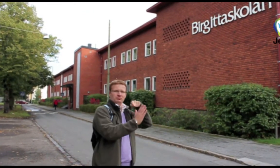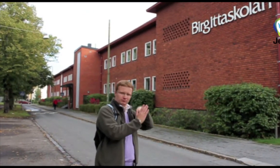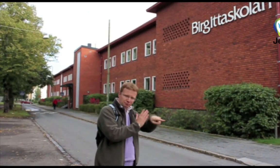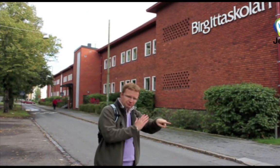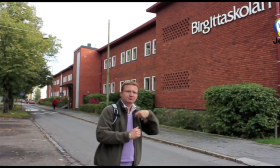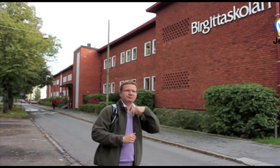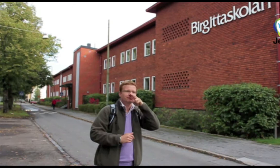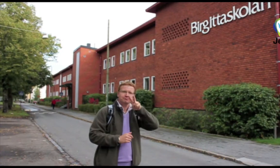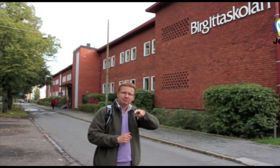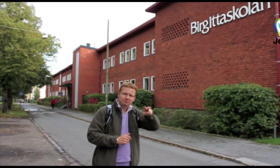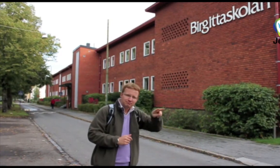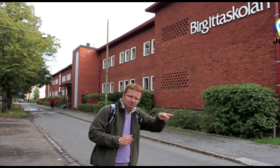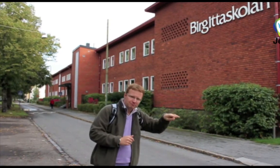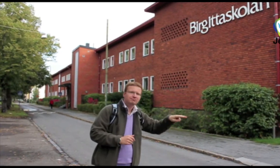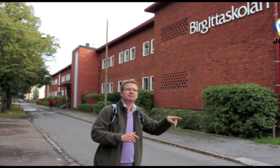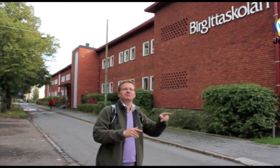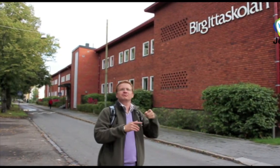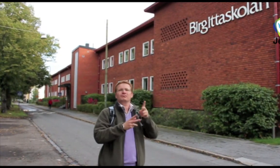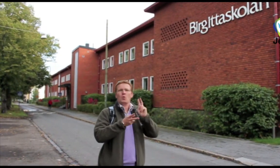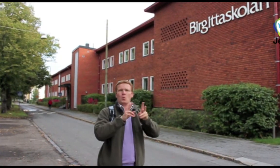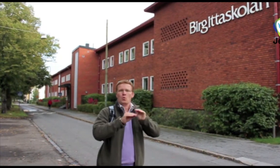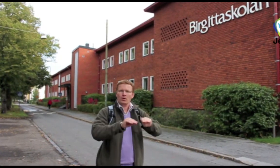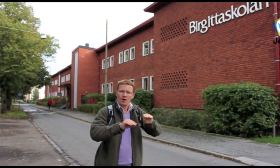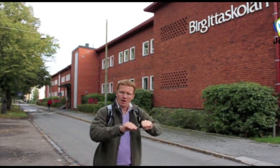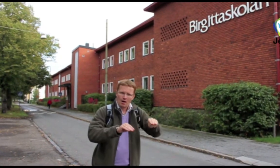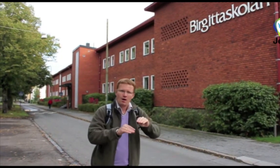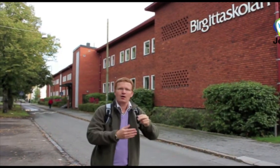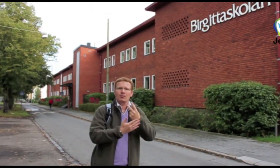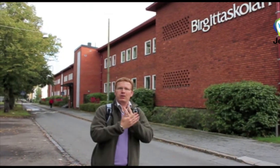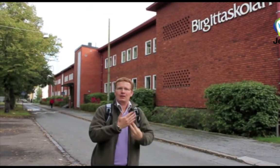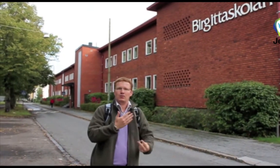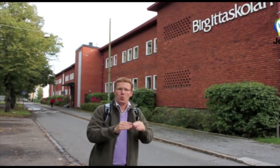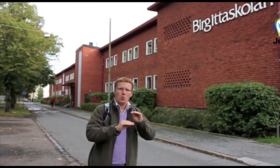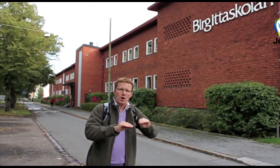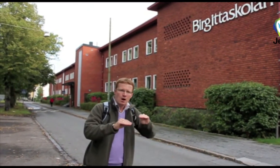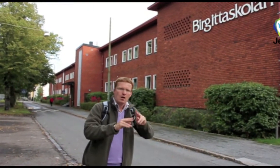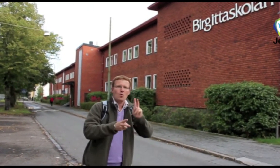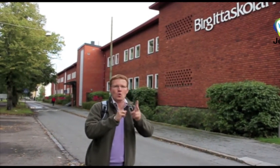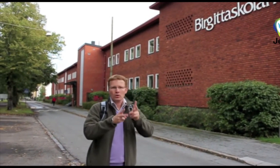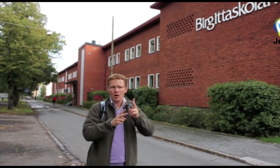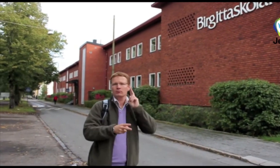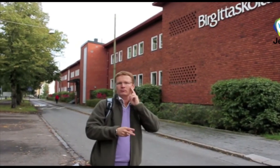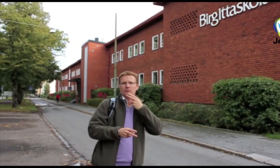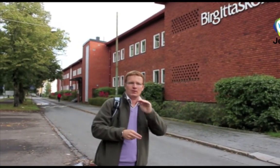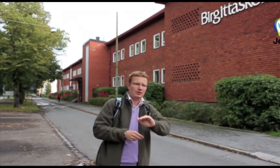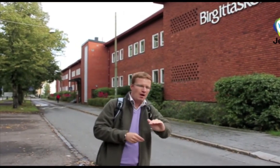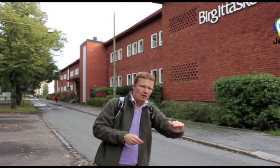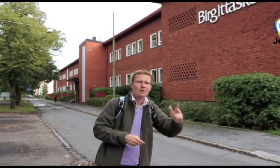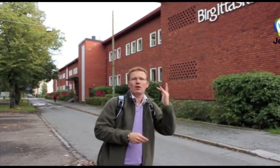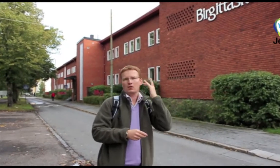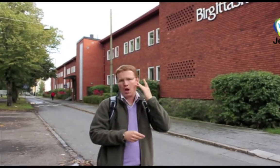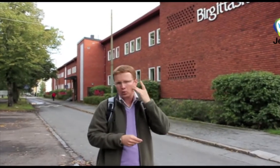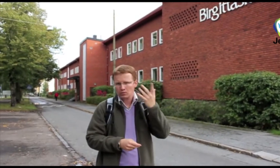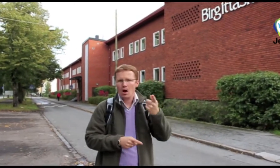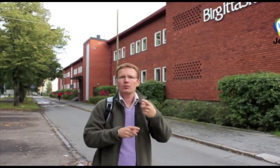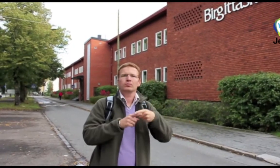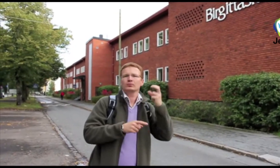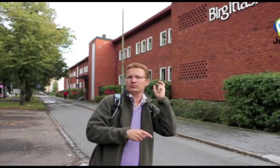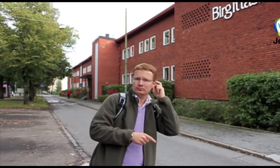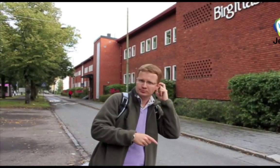Bent megnéztünk az órákat, hogy a tanárok hogyan tanítanak bilingválisan siketeket, nagyothallókat, és CI-s diákokat.